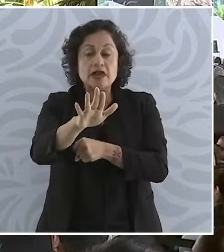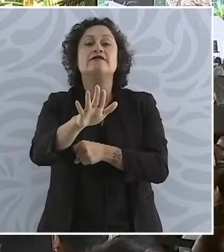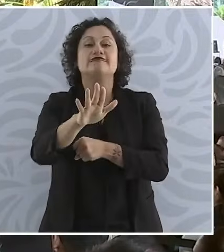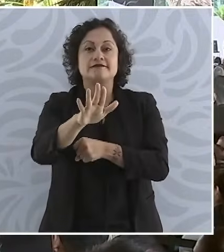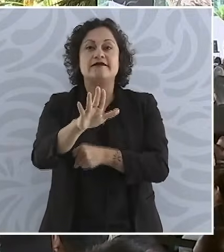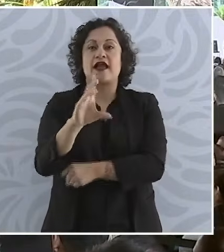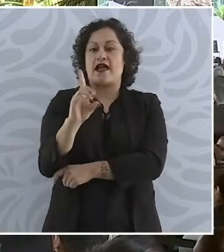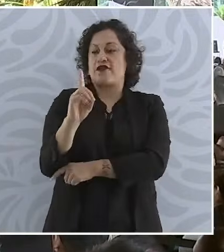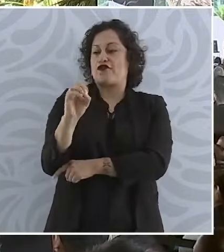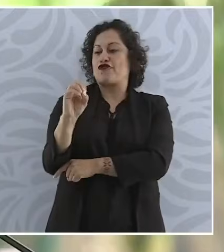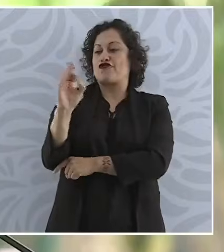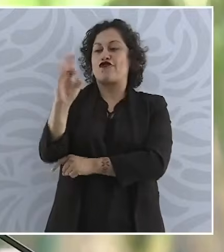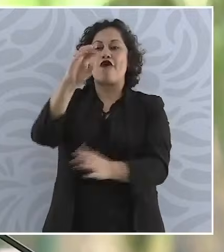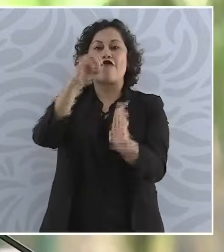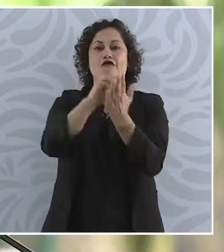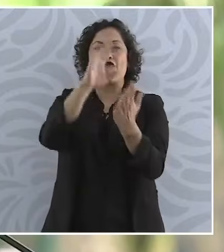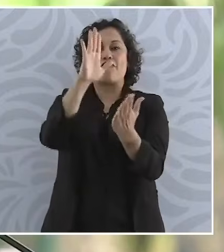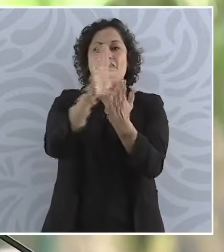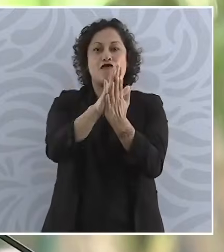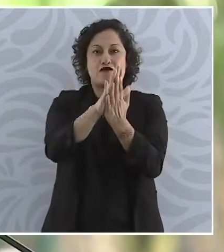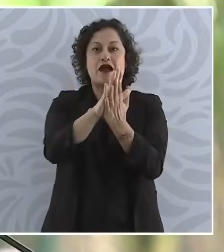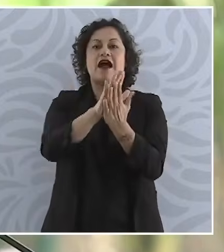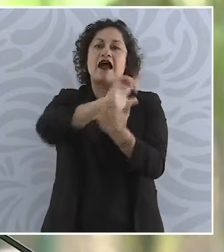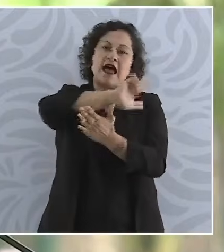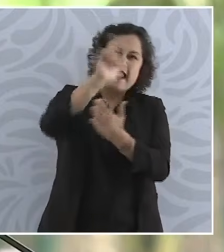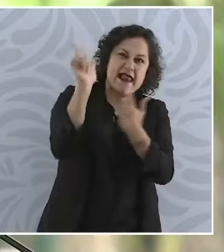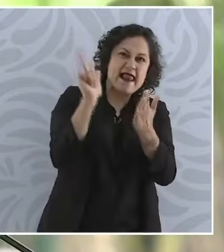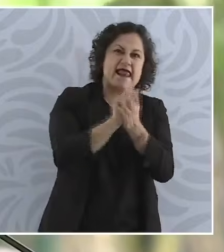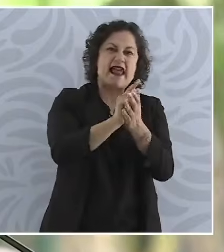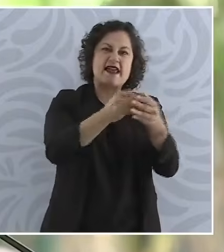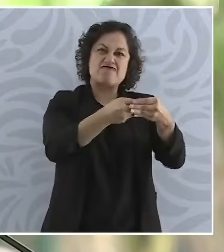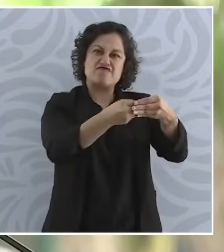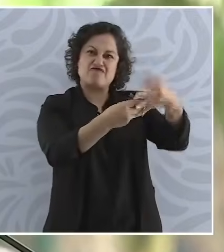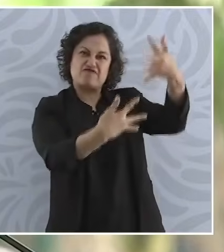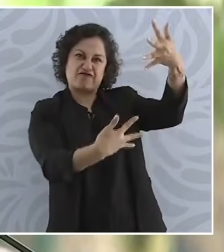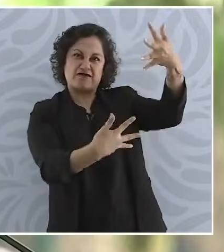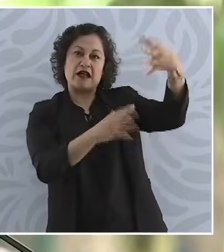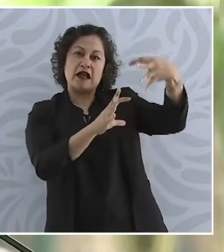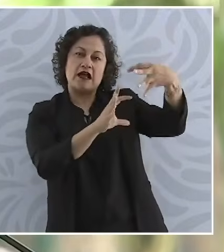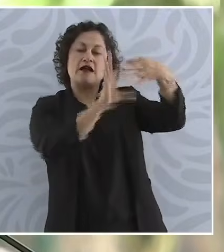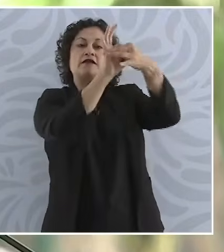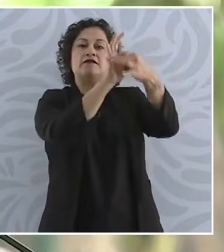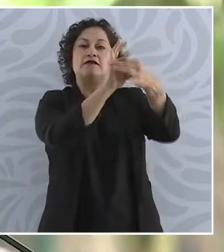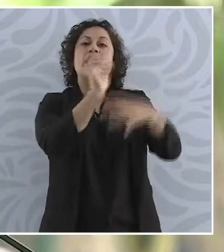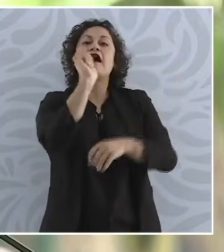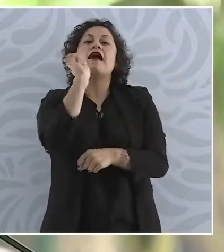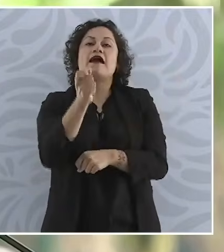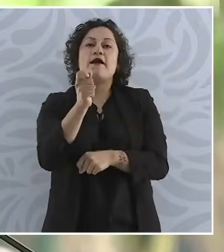federación de todas las leyes secundarias asociadas a la recuperación de Pemex y de